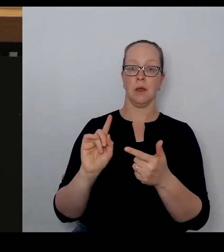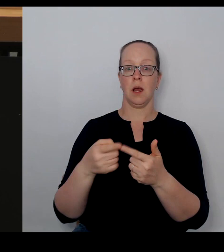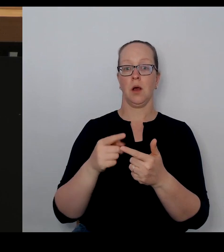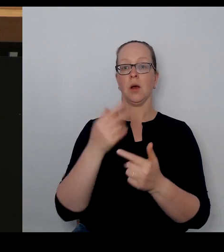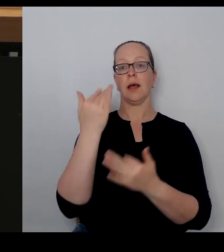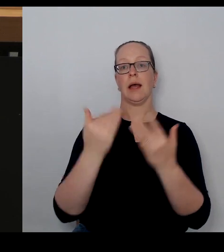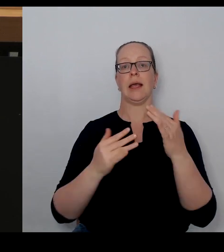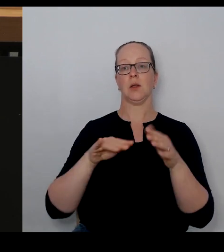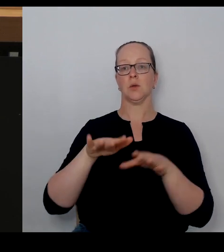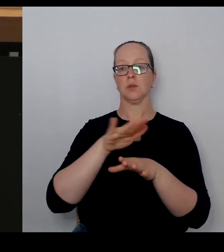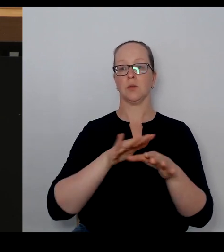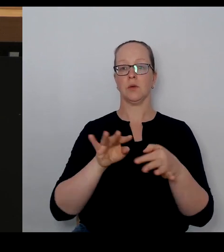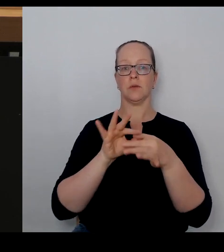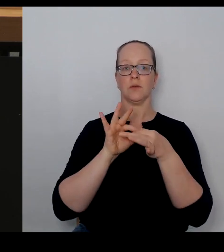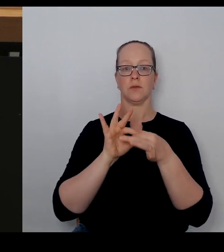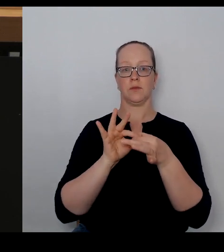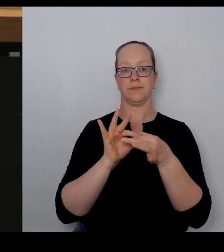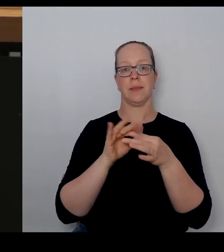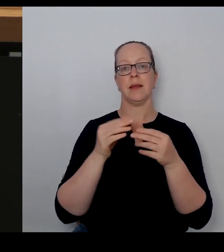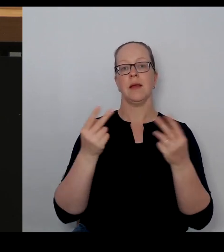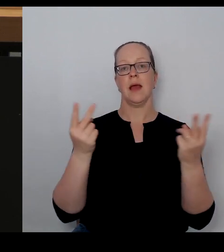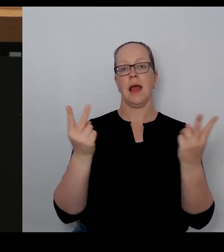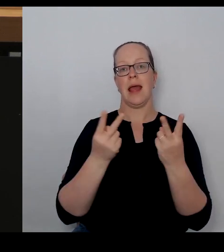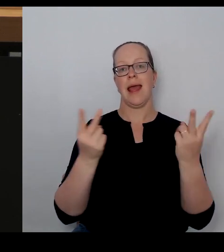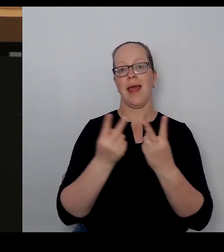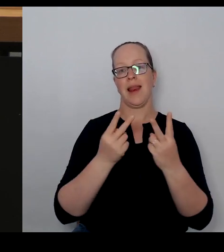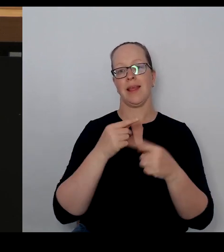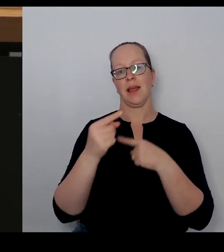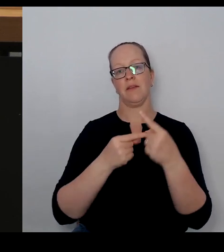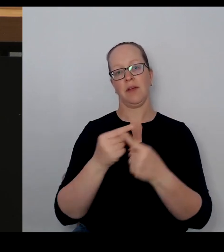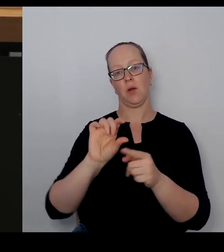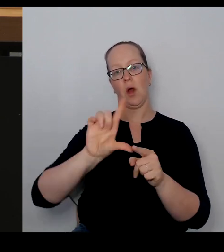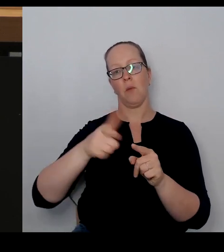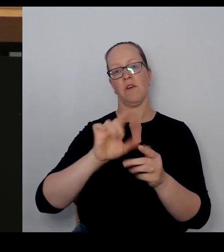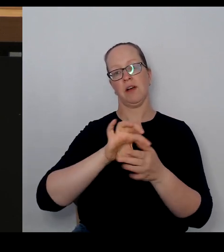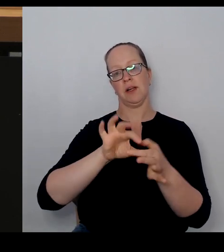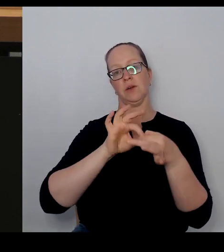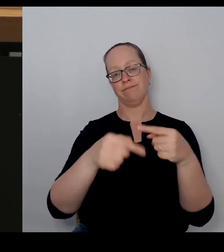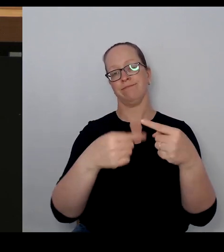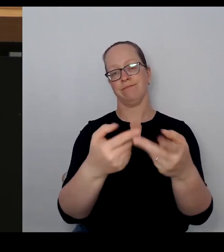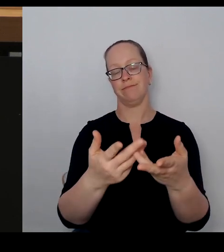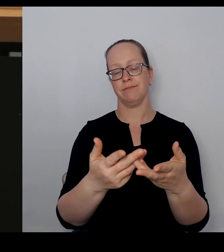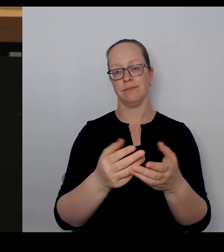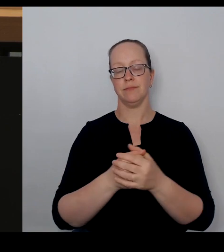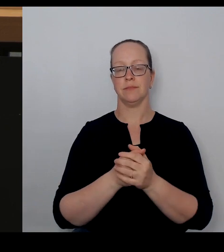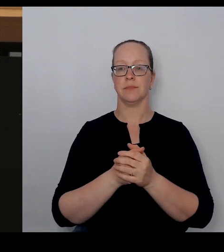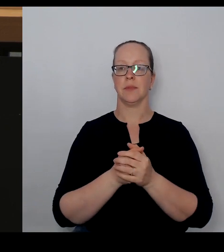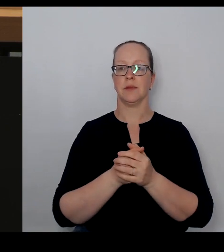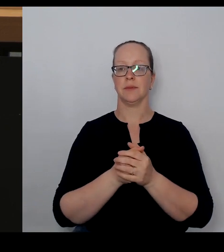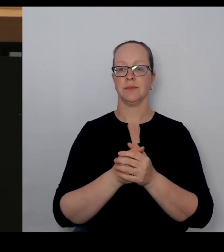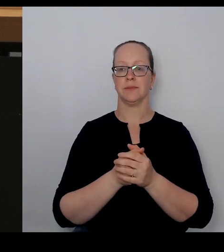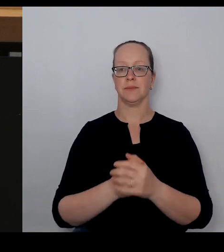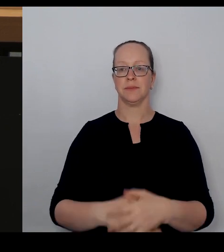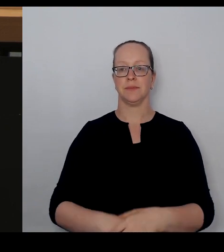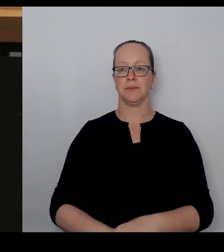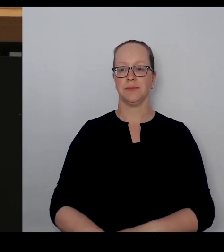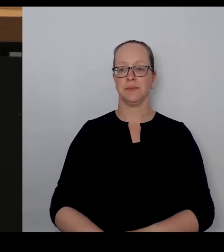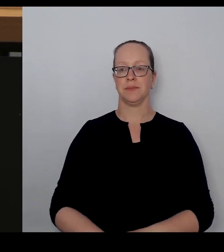Wenn Sie, verehrte Damen und Herren der Koalition, dann auch dieses Geld perspektivisch aus dem System nehmen wollen, wird uns das nicht einen